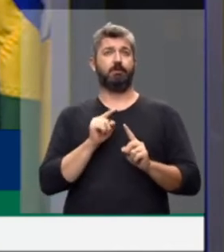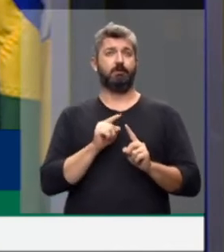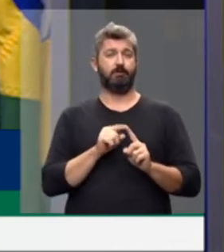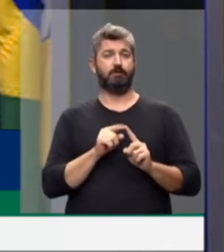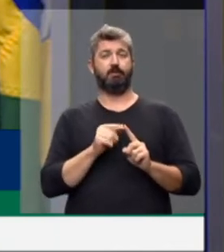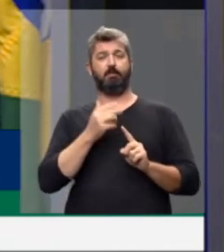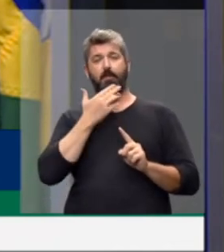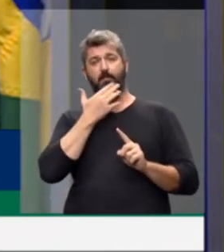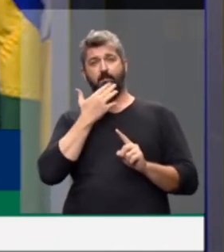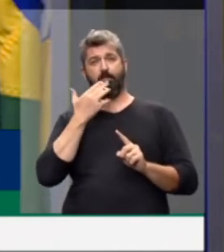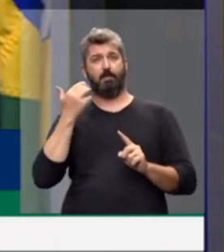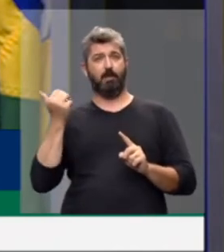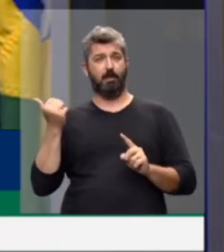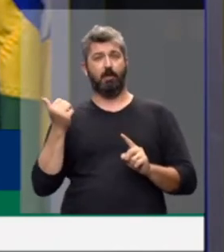PROVISÓRIA, 998, ELA PODE